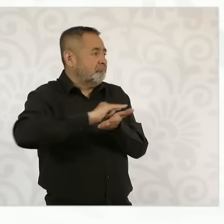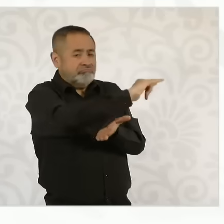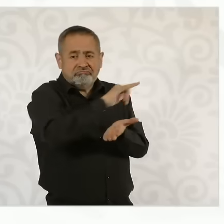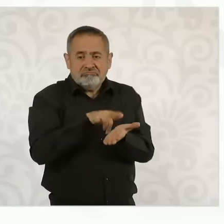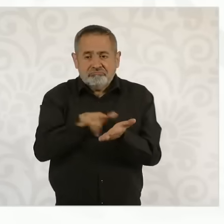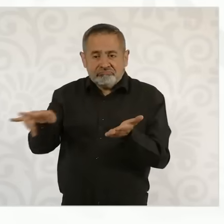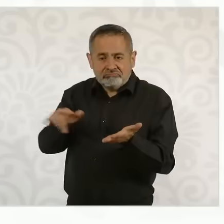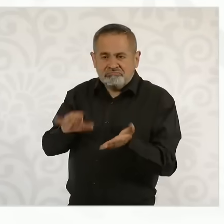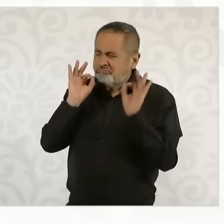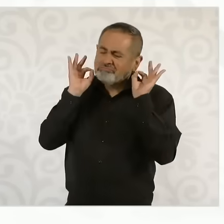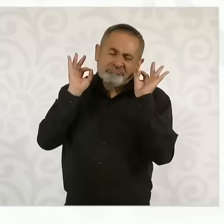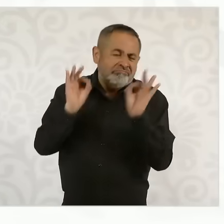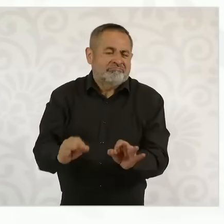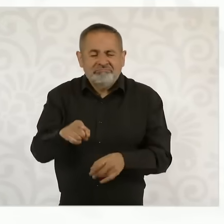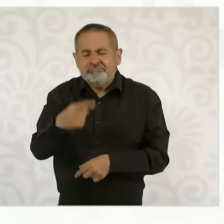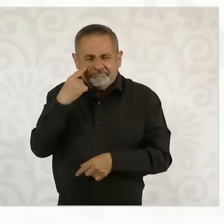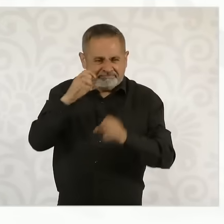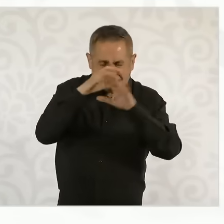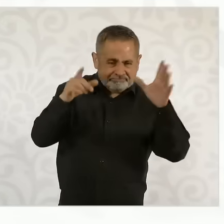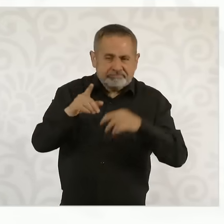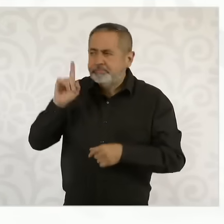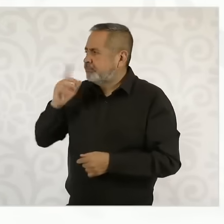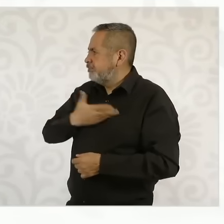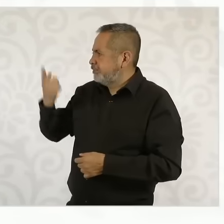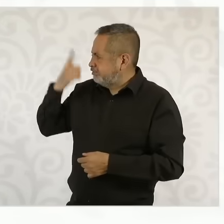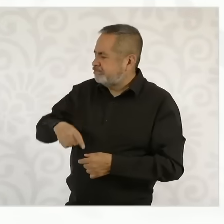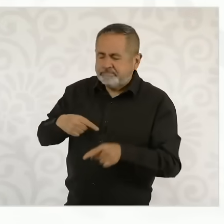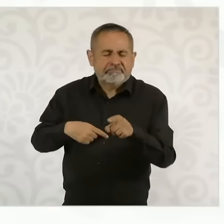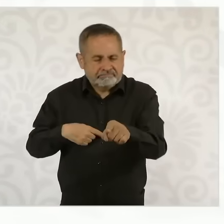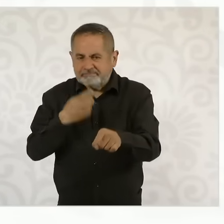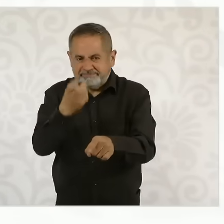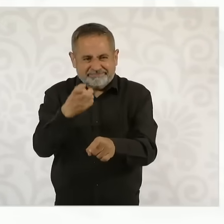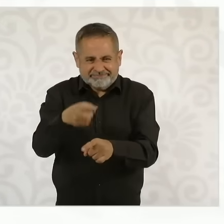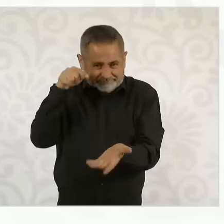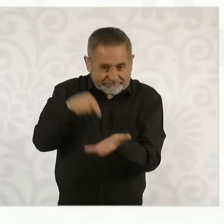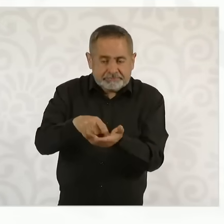con esa visión que ha instruido nuestra señora presidenta de generar los polos de desarrollo,